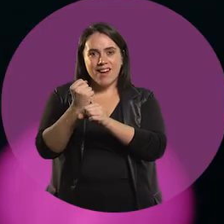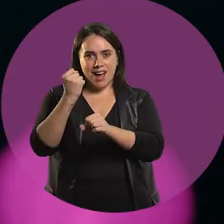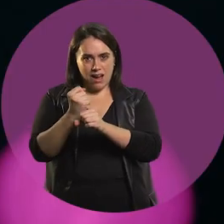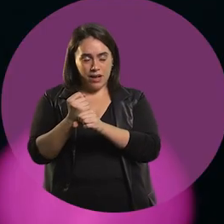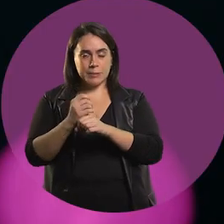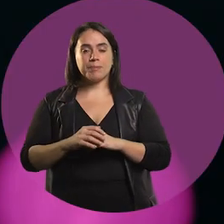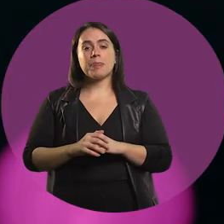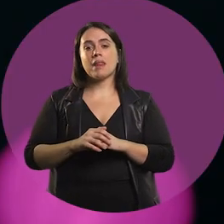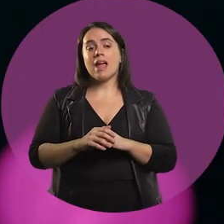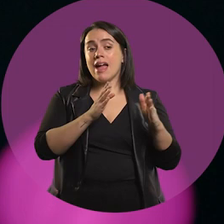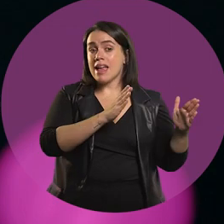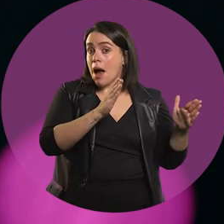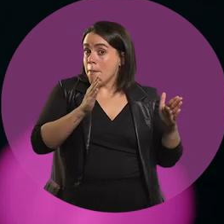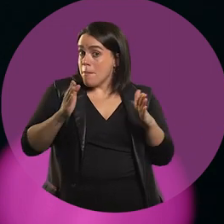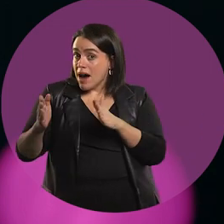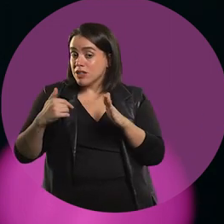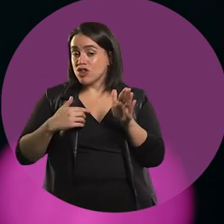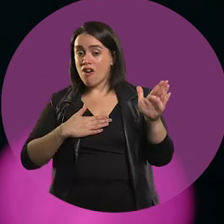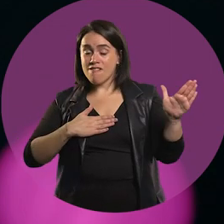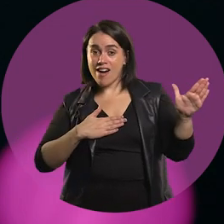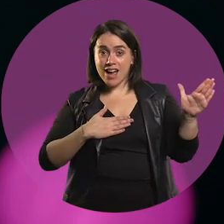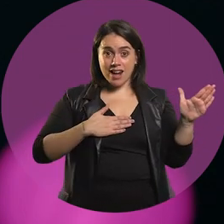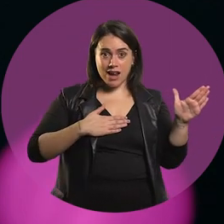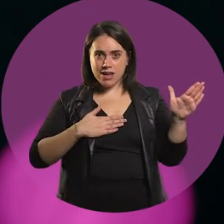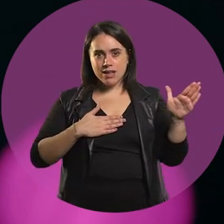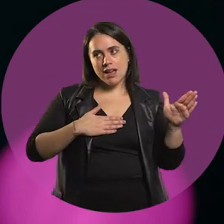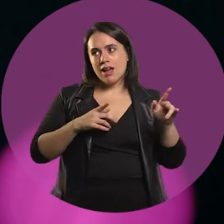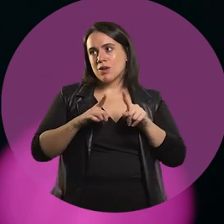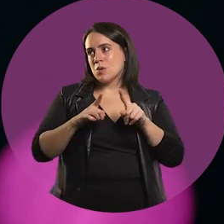Y después, como bailarina, fue un regalo y un privilegio poder